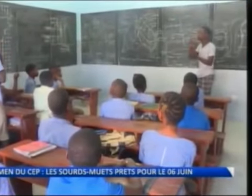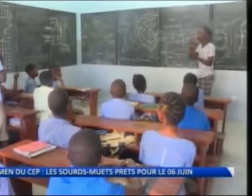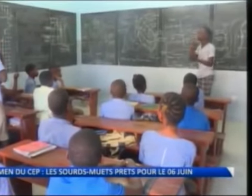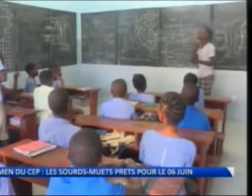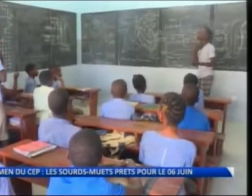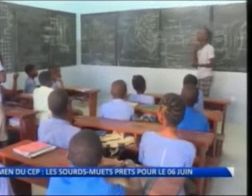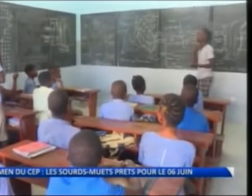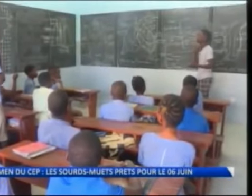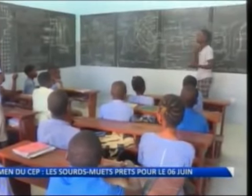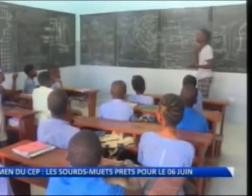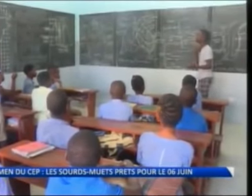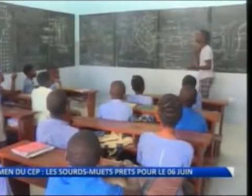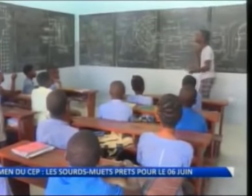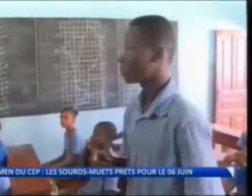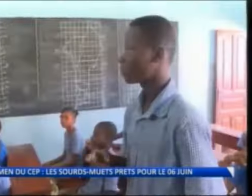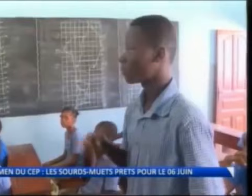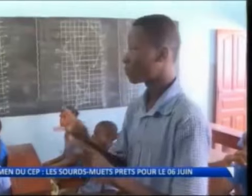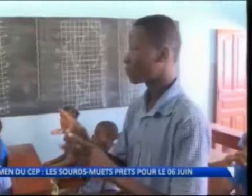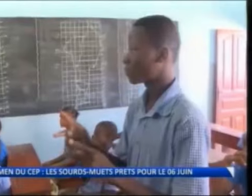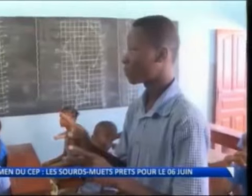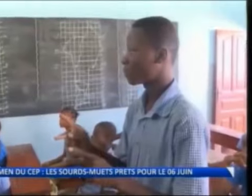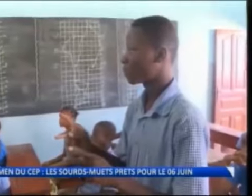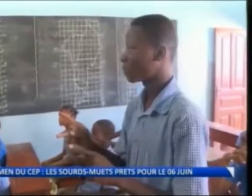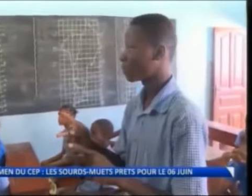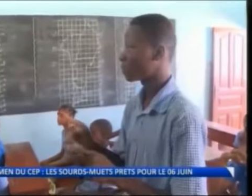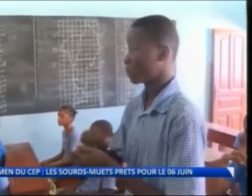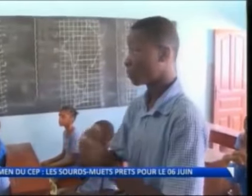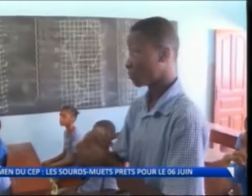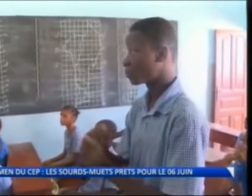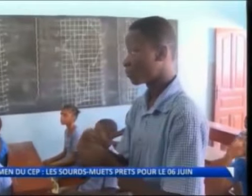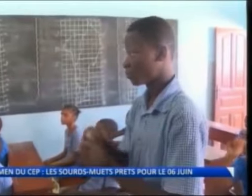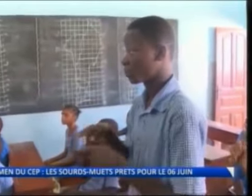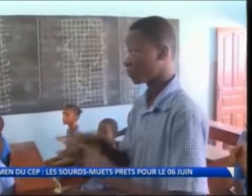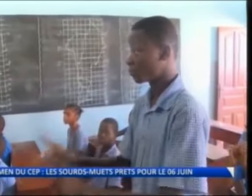La langue des signes est donc le seul moyen pour communiquer, pour réviser.